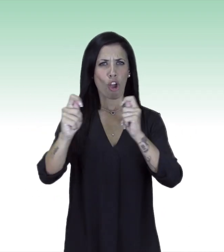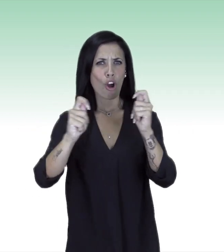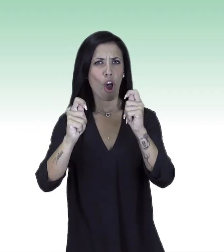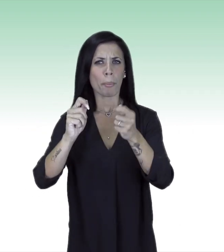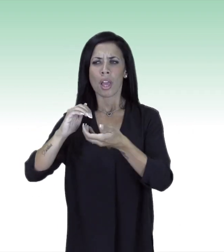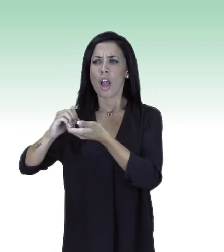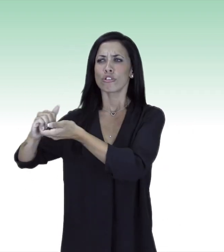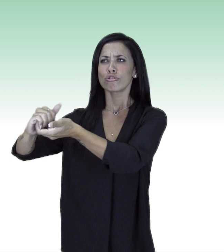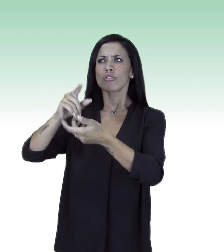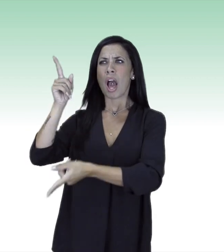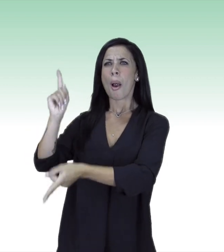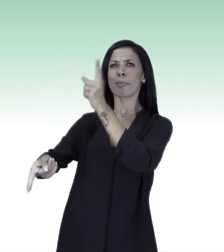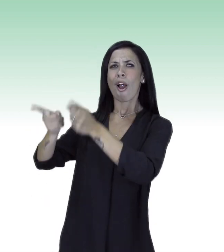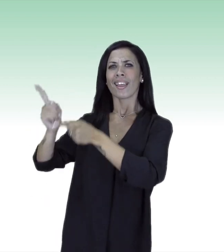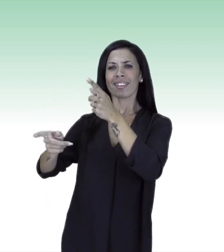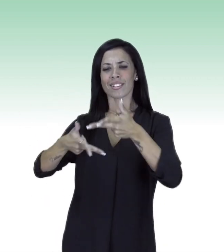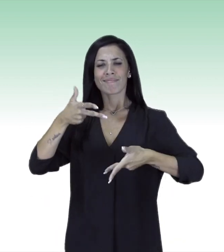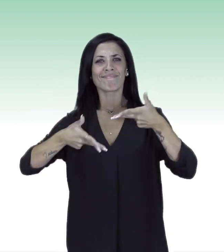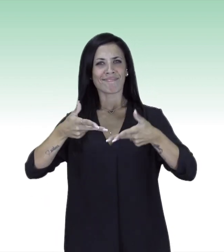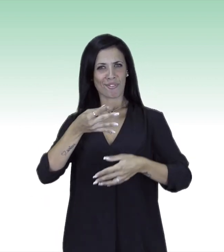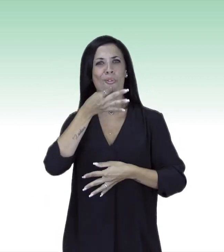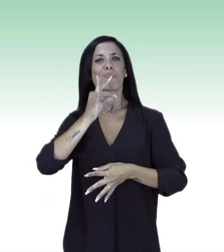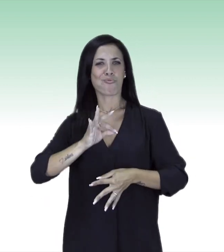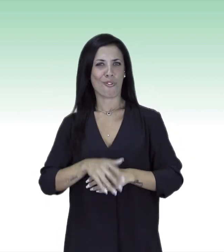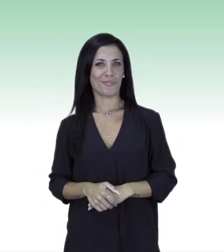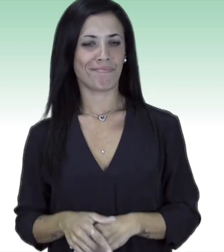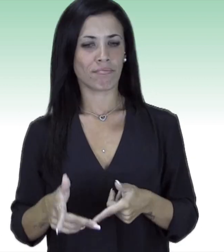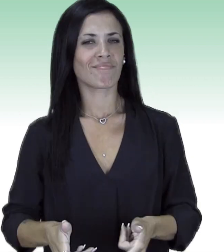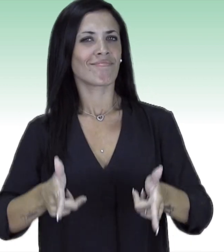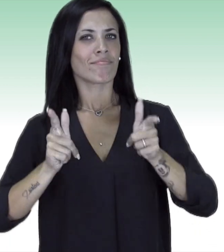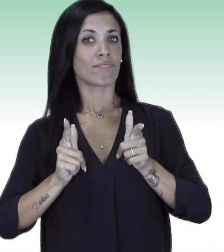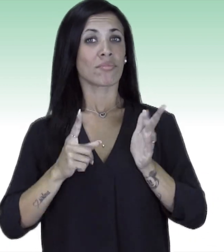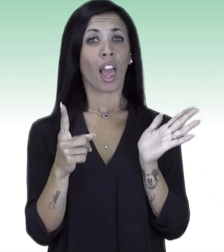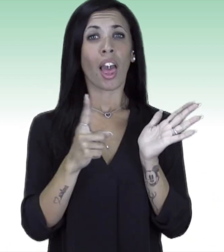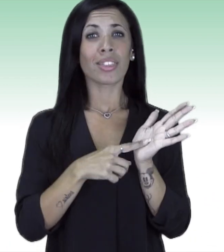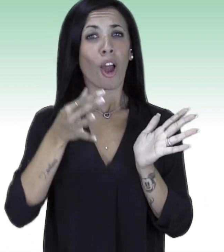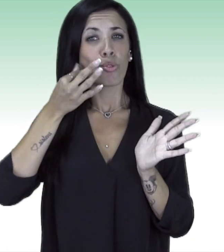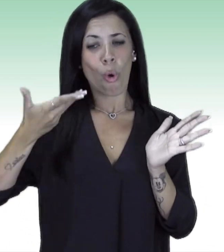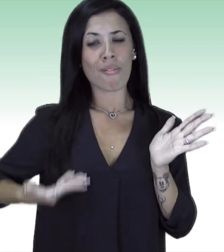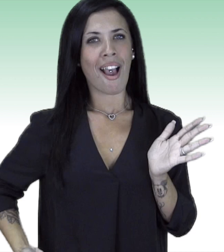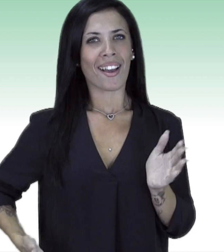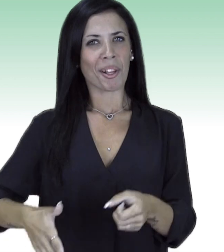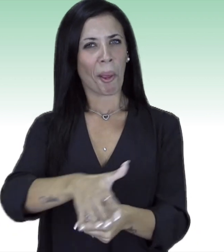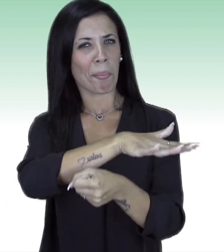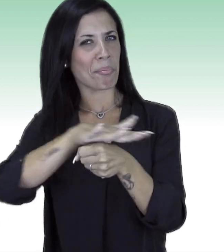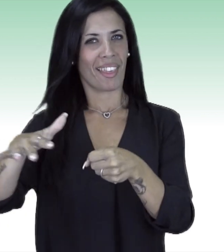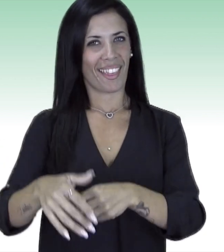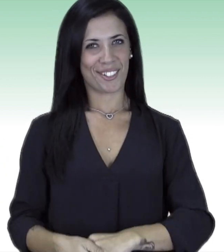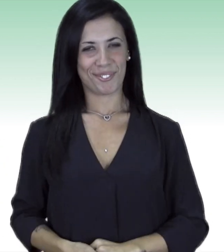alla vita economica, sociale e politica della società e la piena realizzazione dei loro diritti umani.